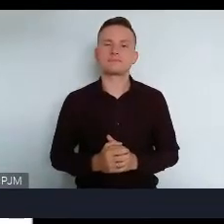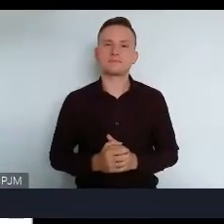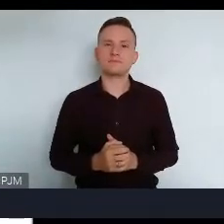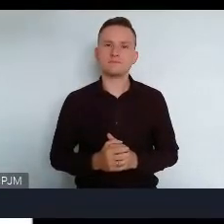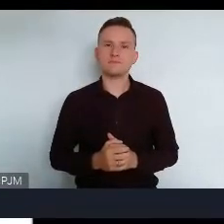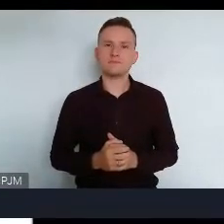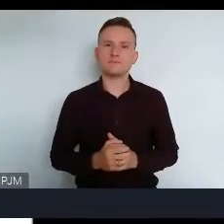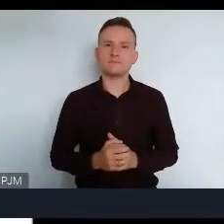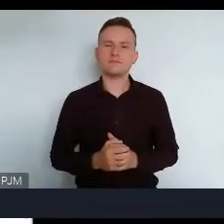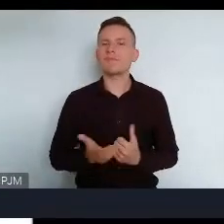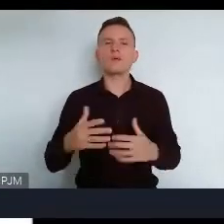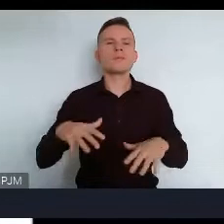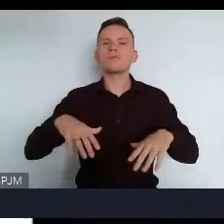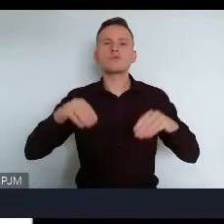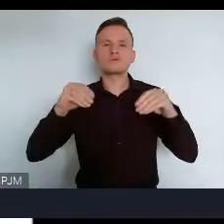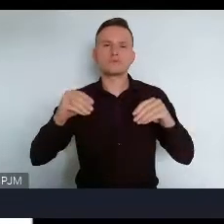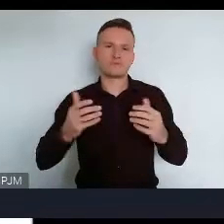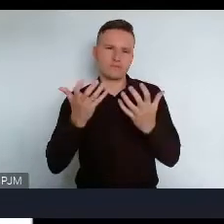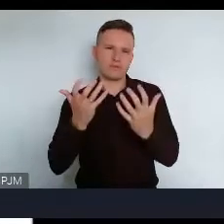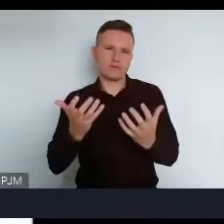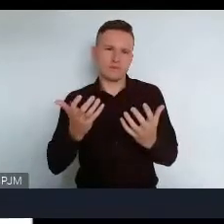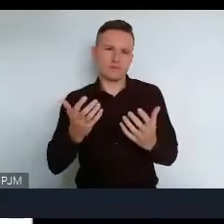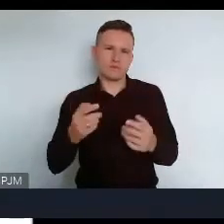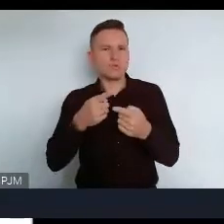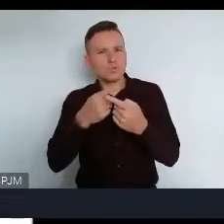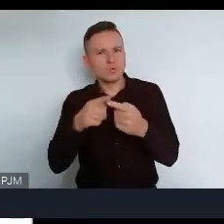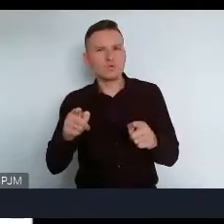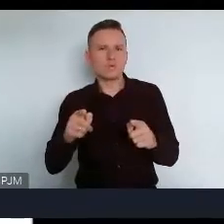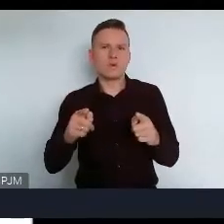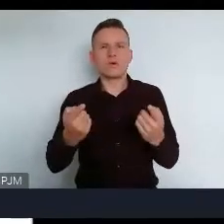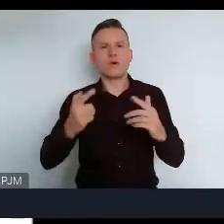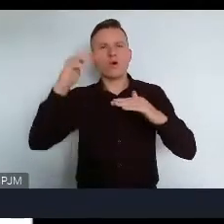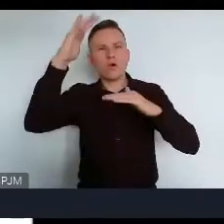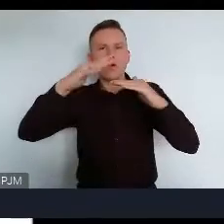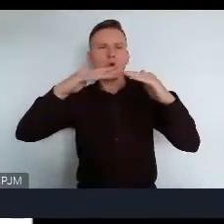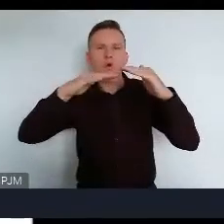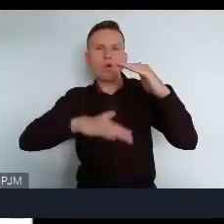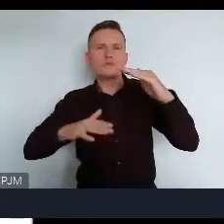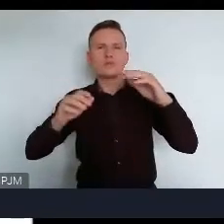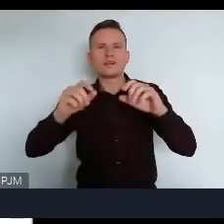Na początek chciałbym przedstawić krótki kontekst, genezę i stan obecny.